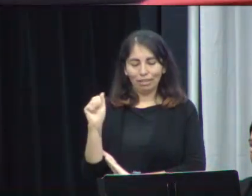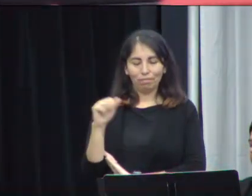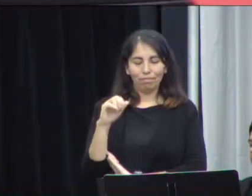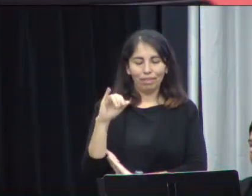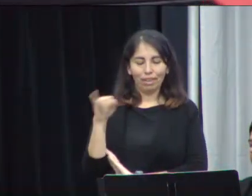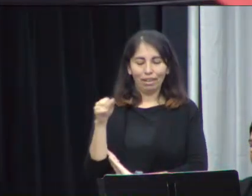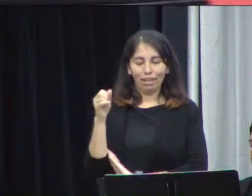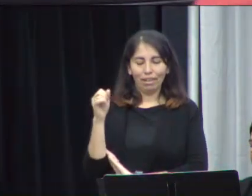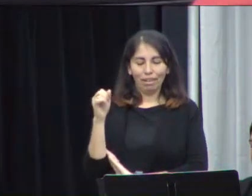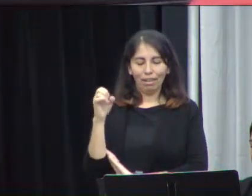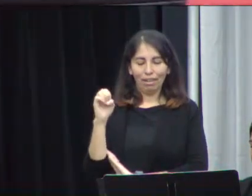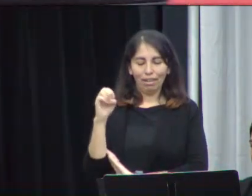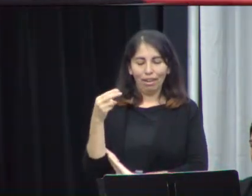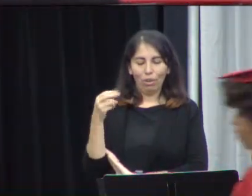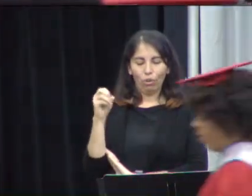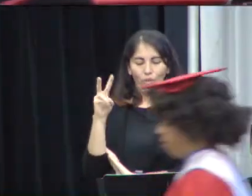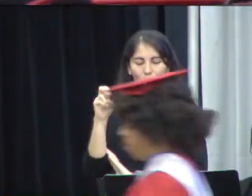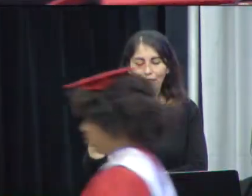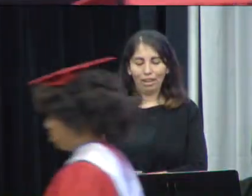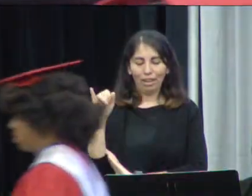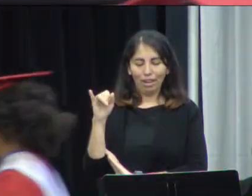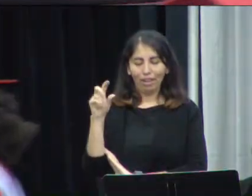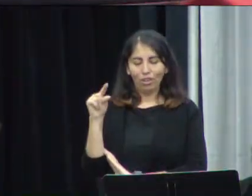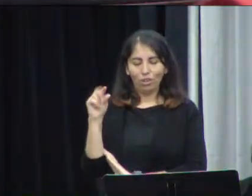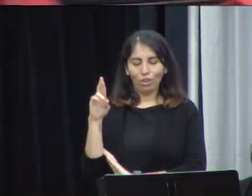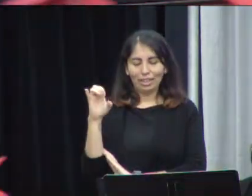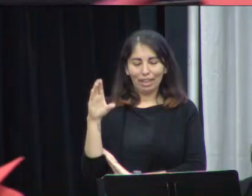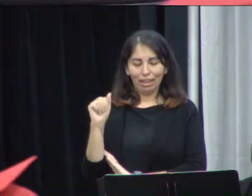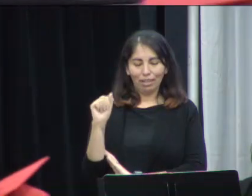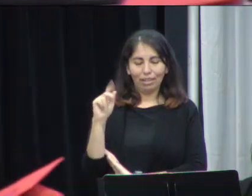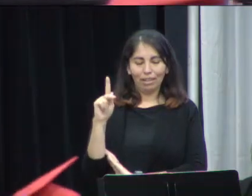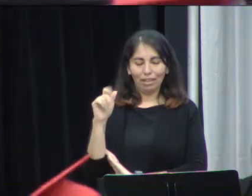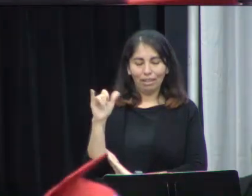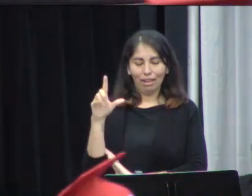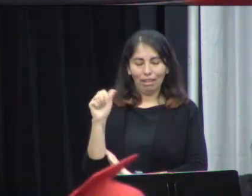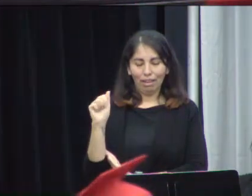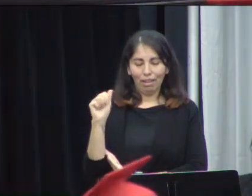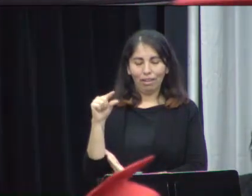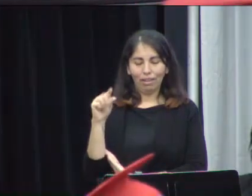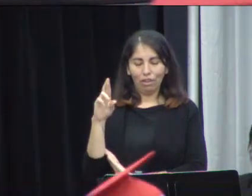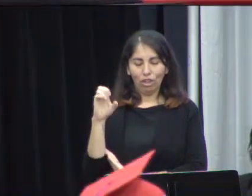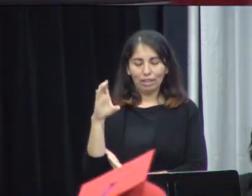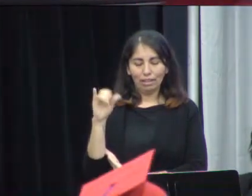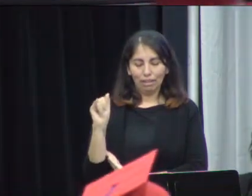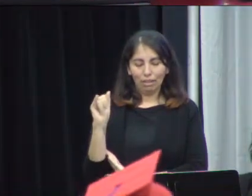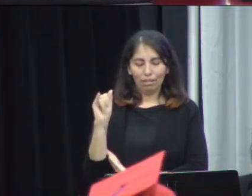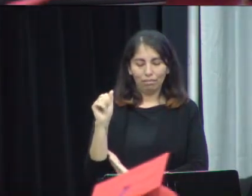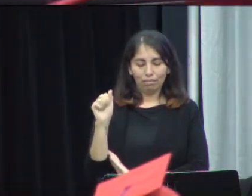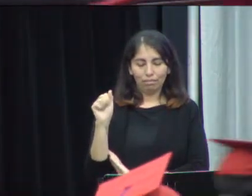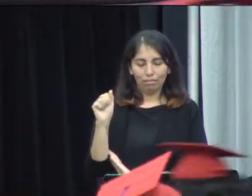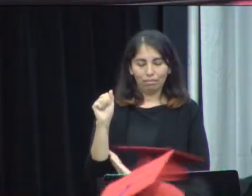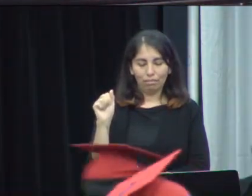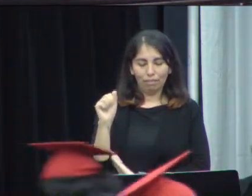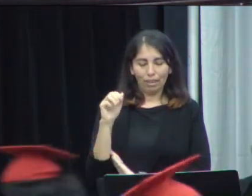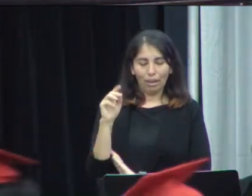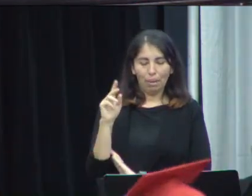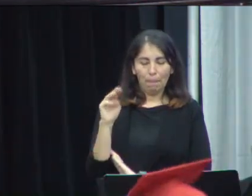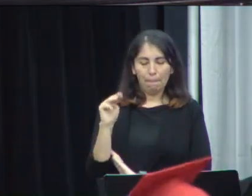(audience applauds) Kayla Garcia. (audience applauds) Mikayla Garcia.